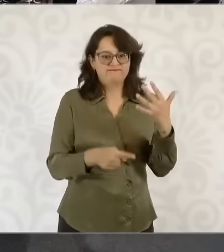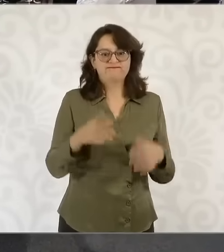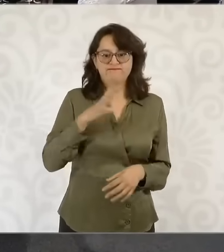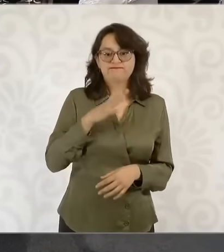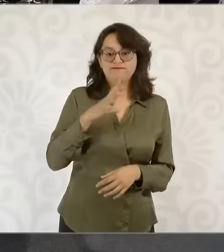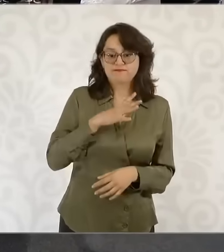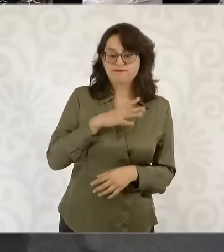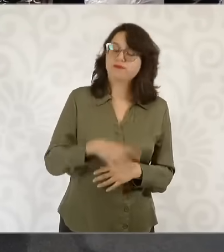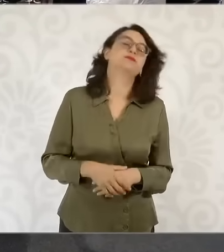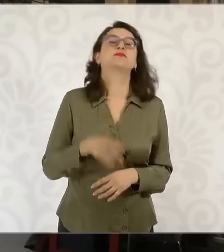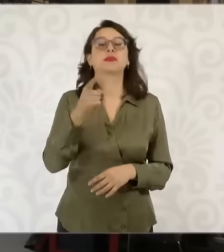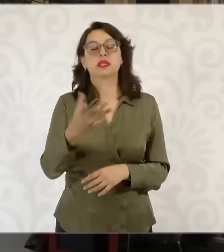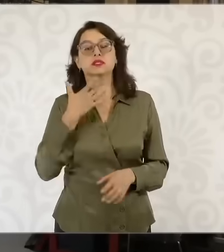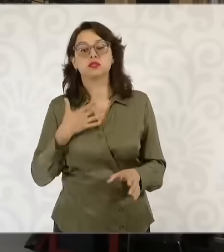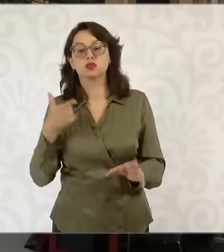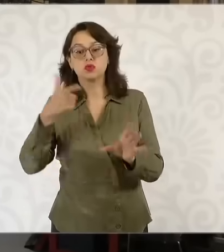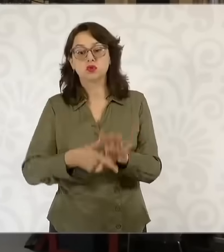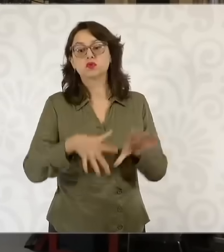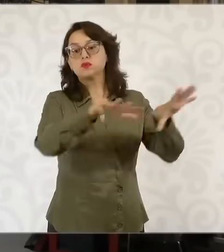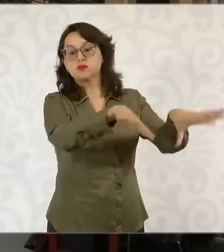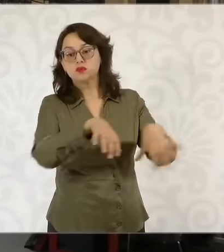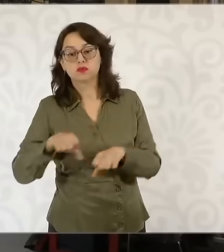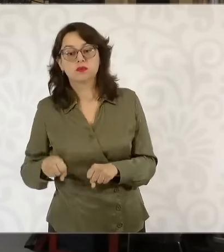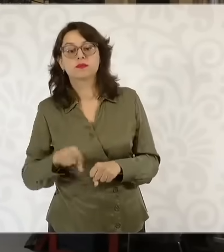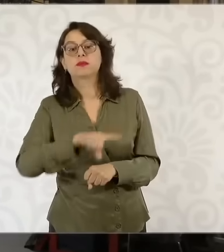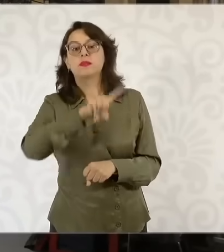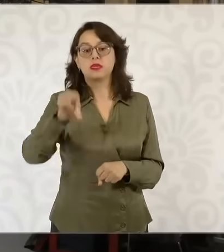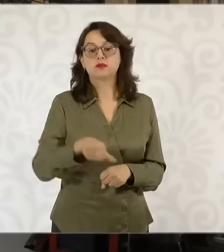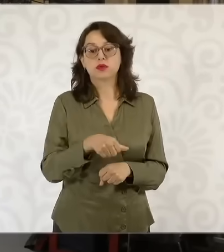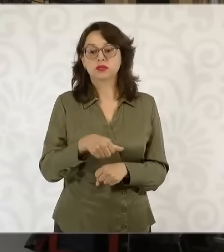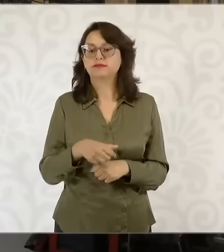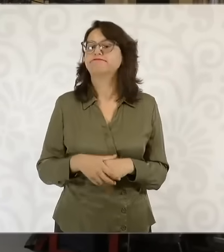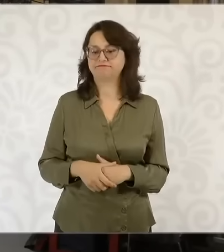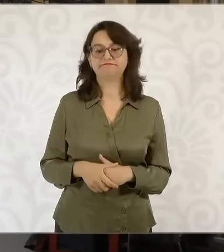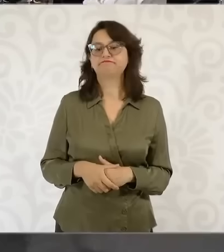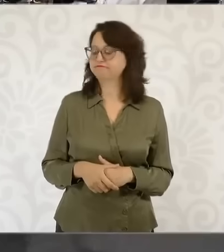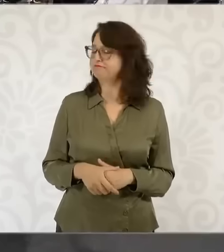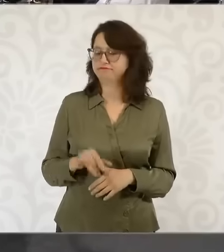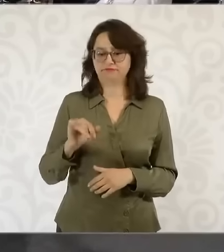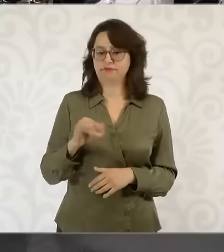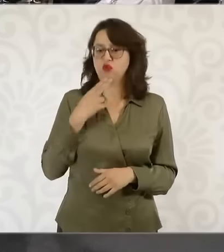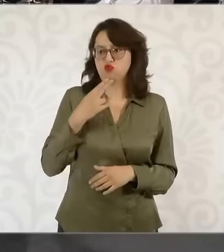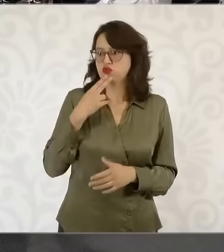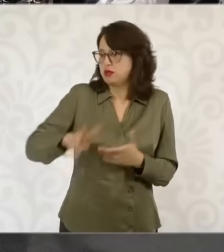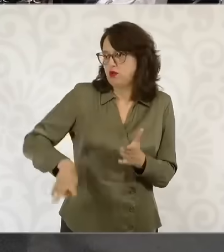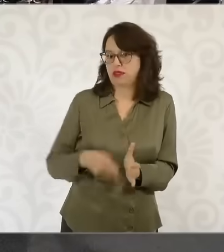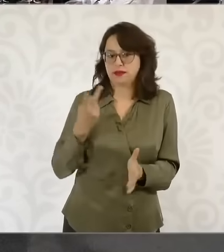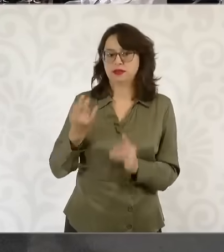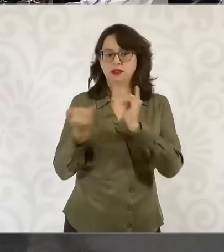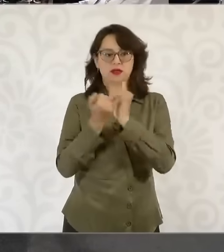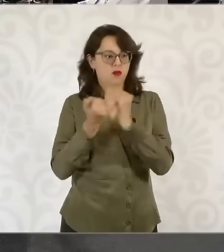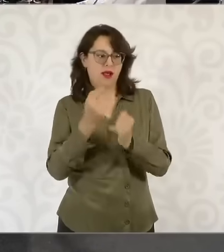confiscado se vuelve a usar o qué es el est? Sí, una vez así como en el caso de del INDEP,